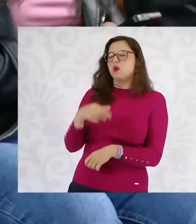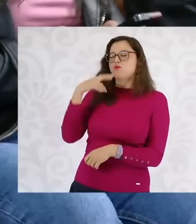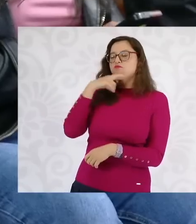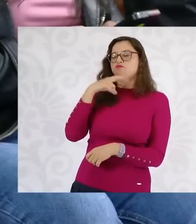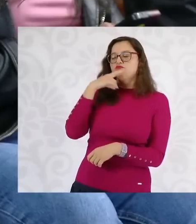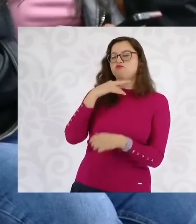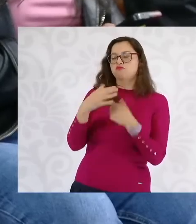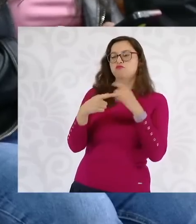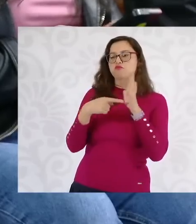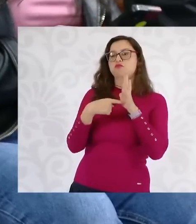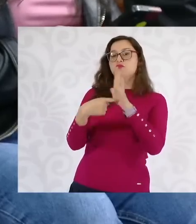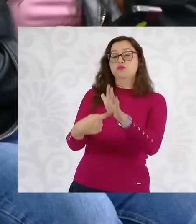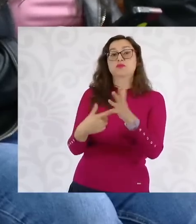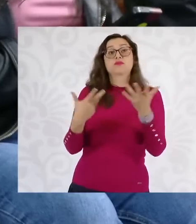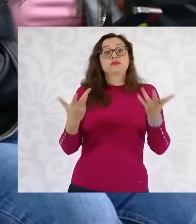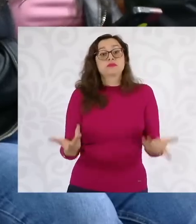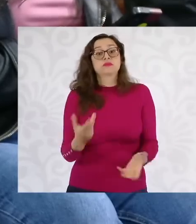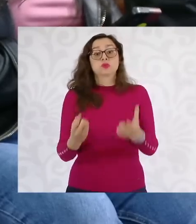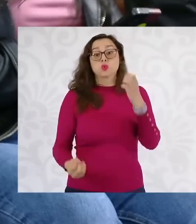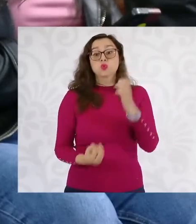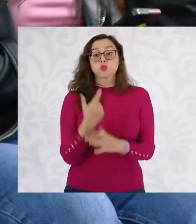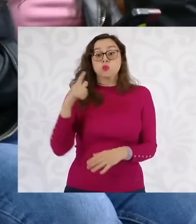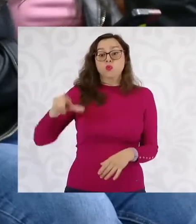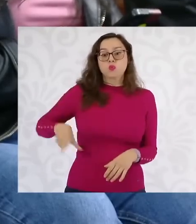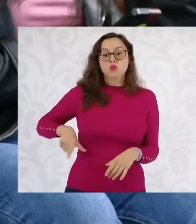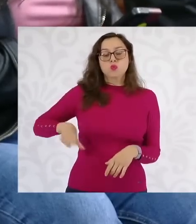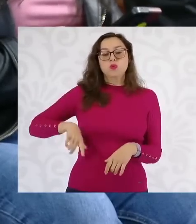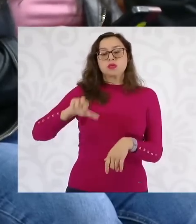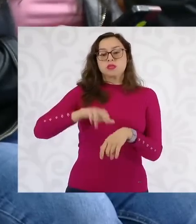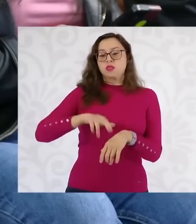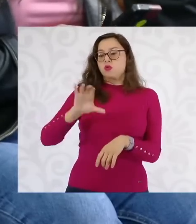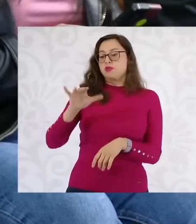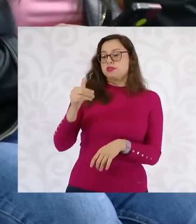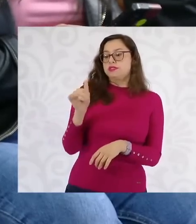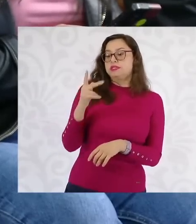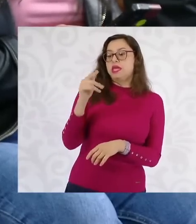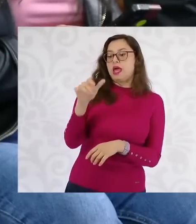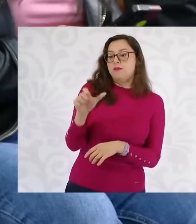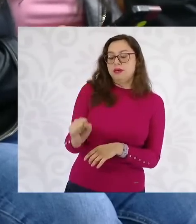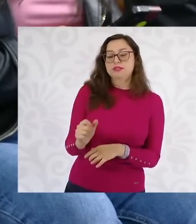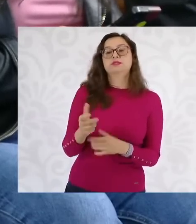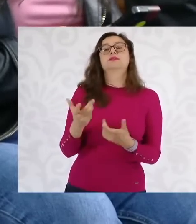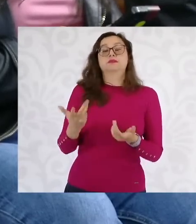Chiapas si tuvo la oportunidad imagino que sí eh de hablar del tema de obviamente fronterizo